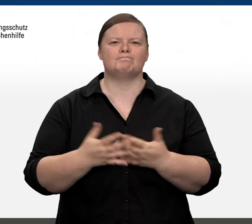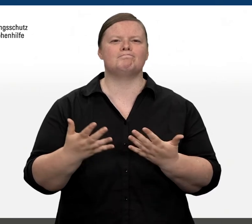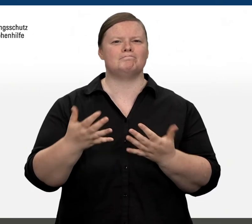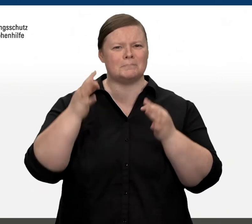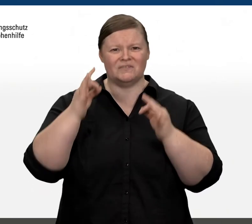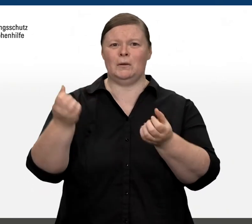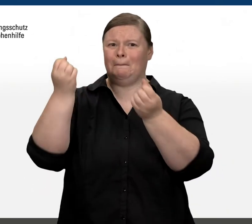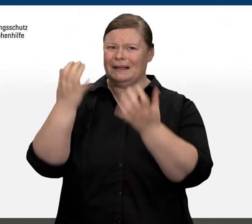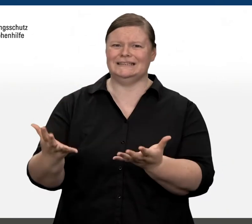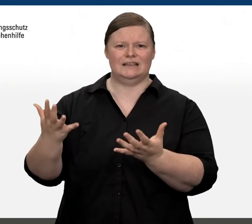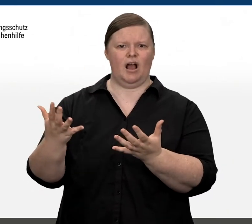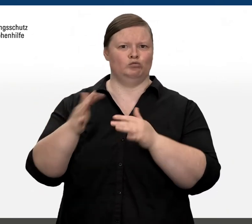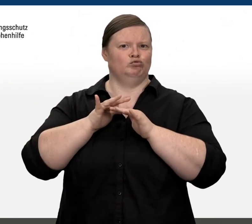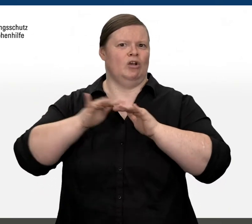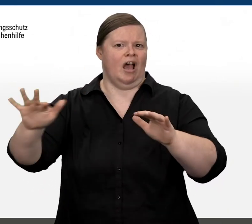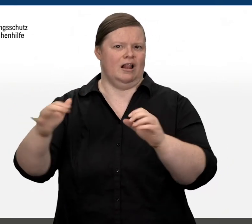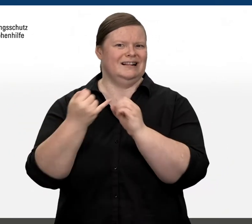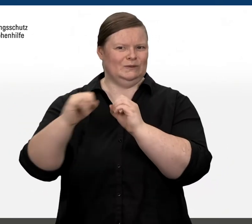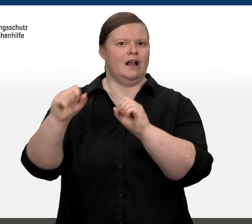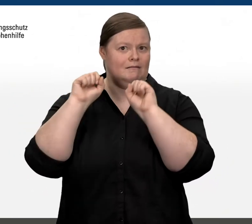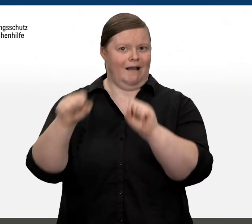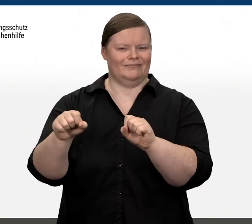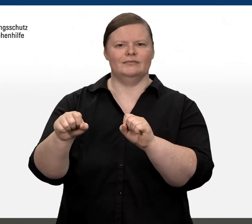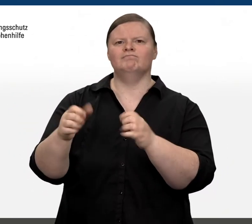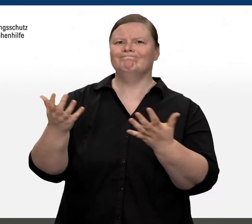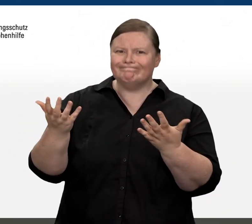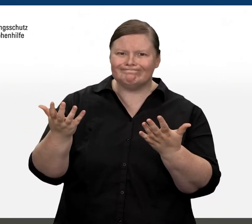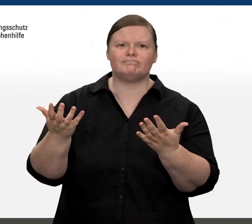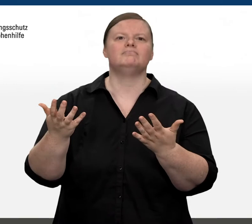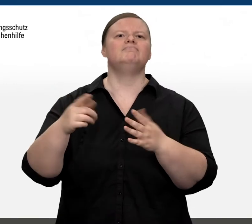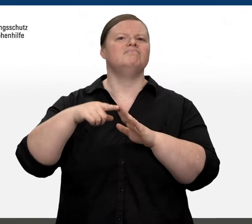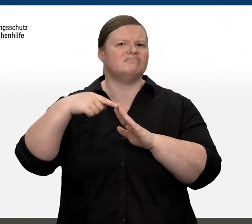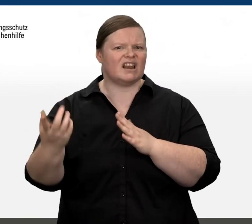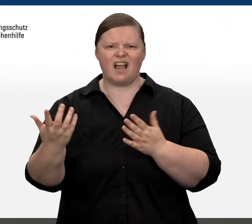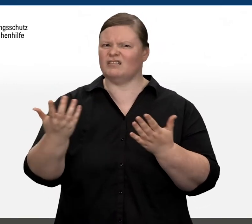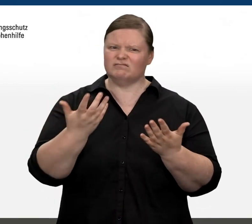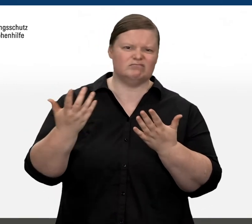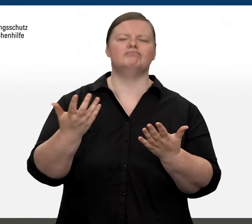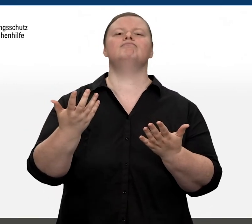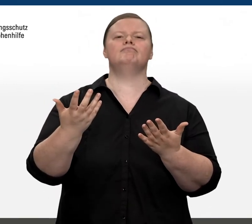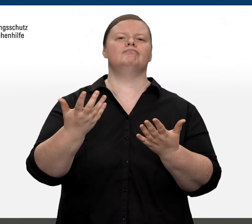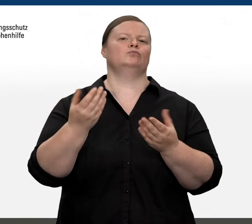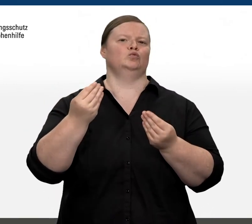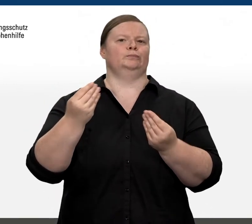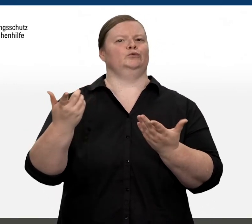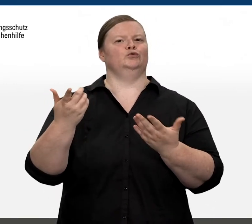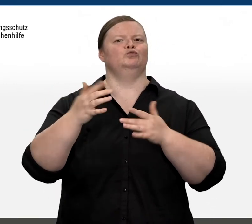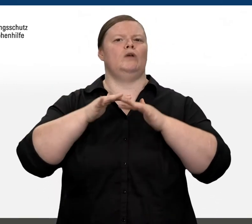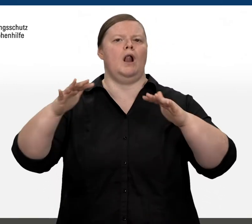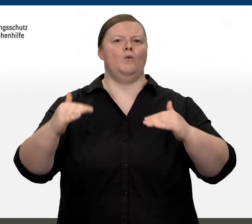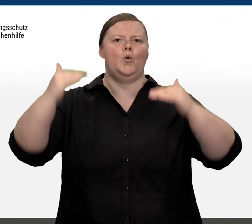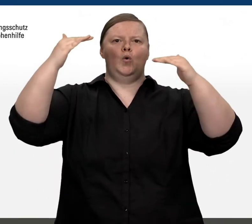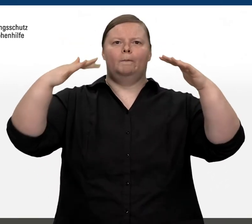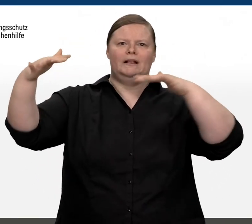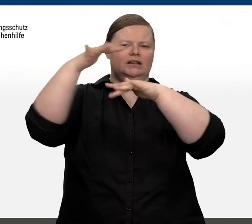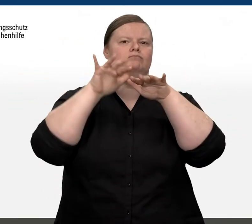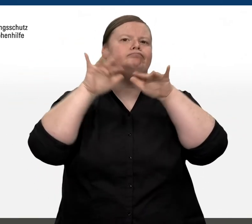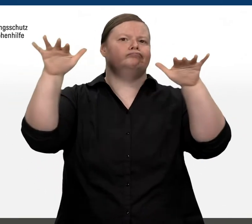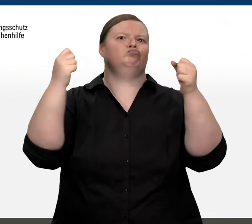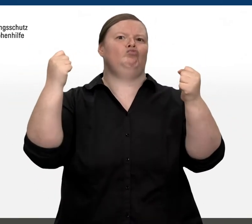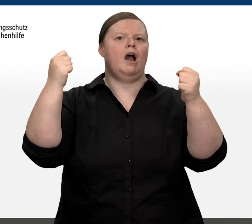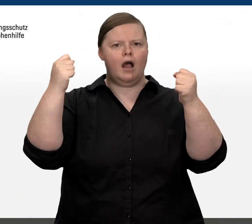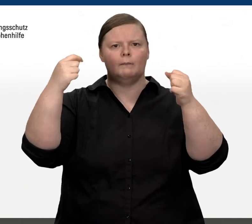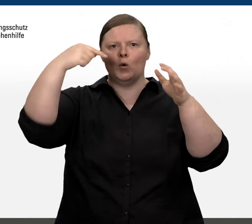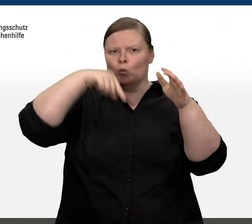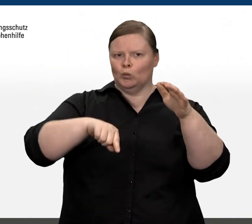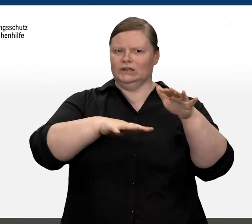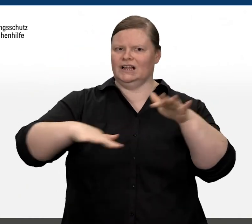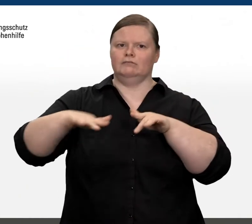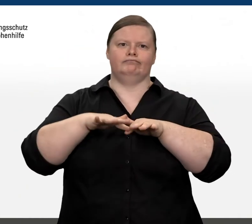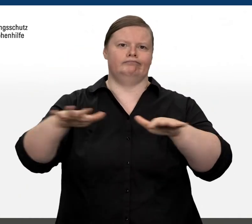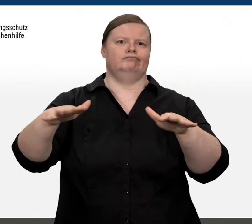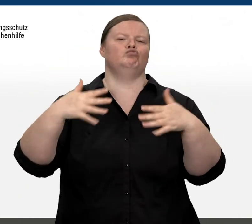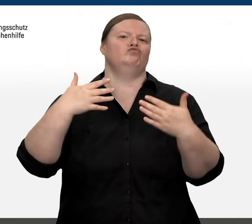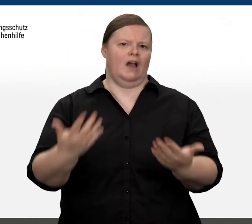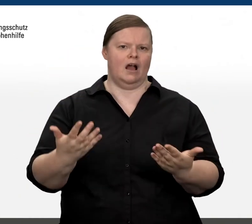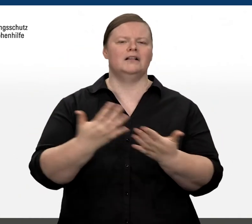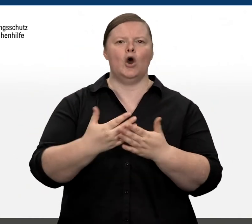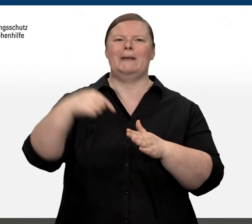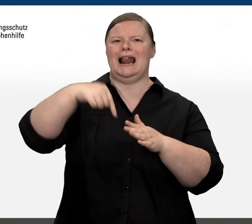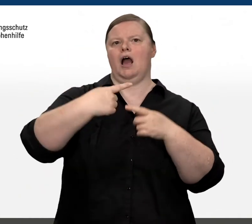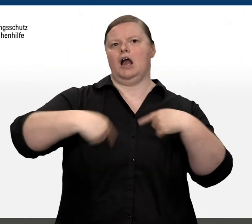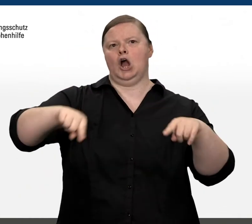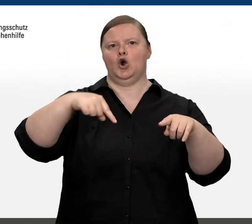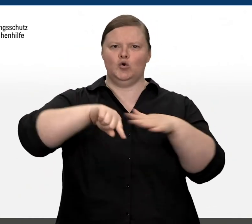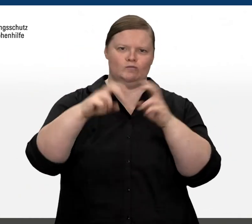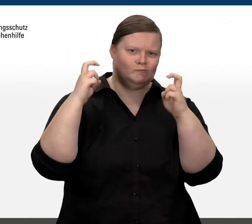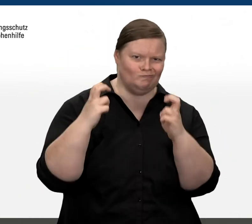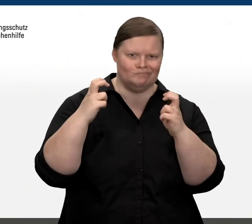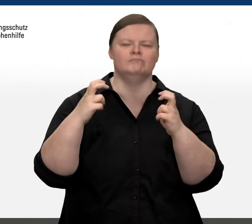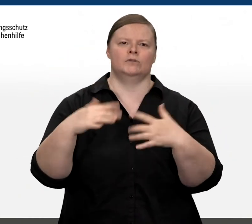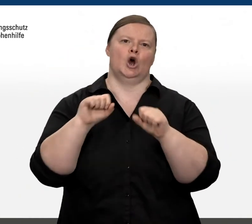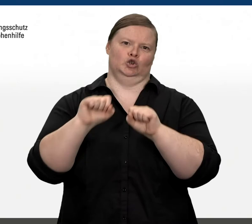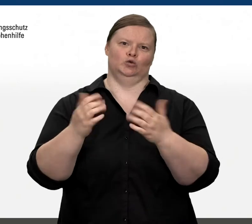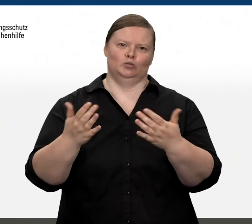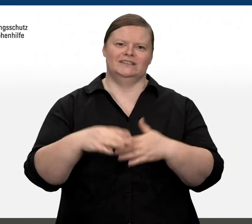Ionisierende Strahlung wird in Kellerräumen am meisten abgeschwächt.